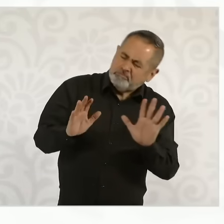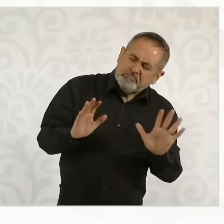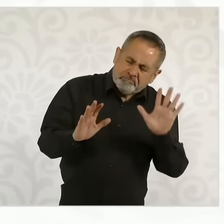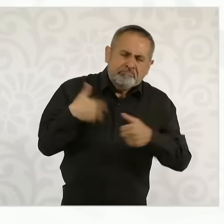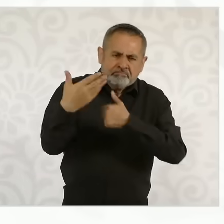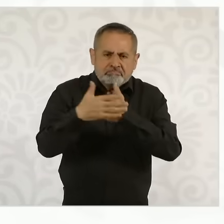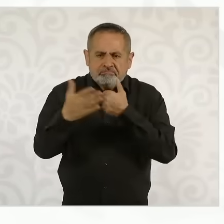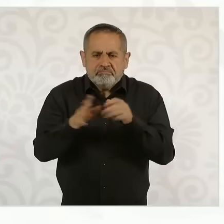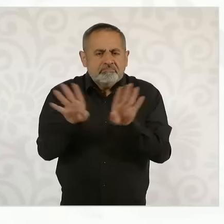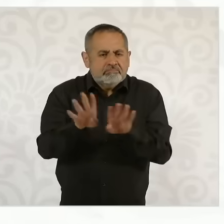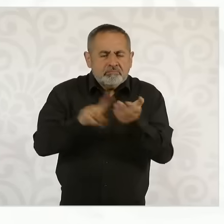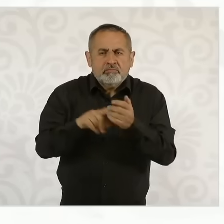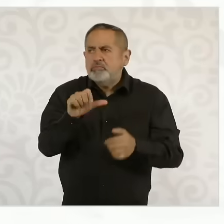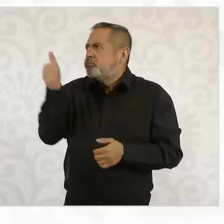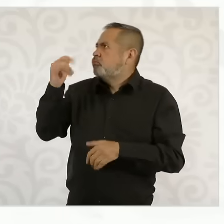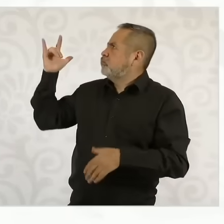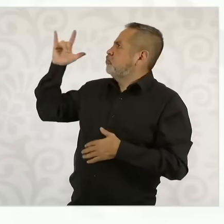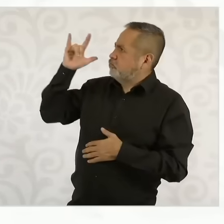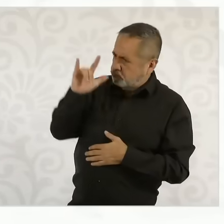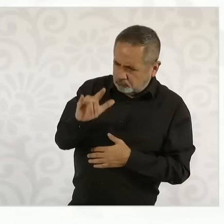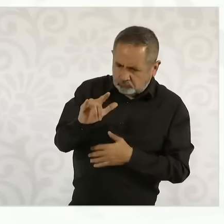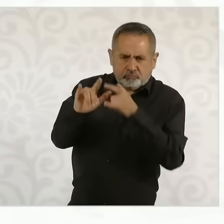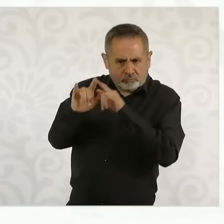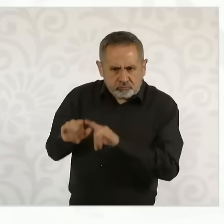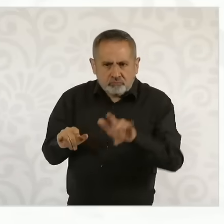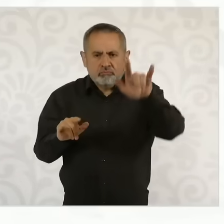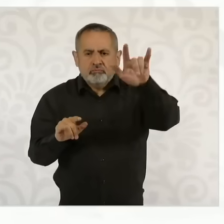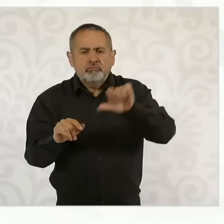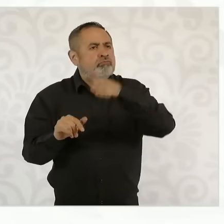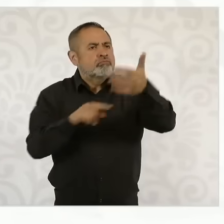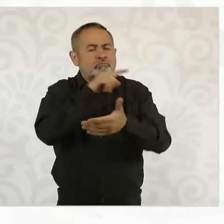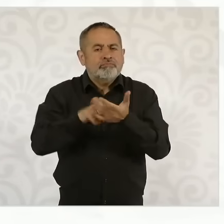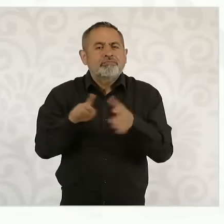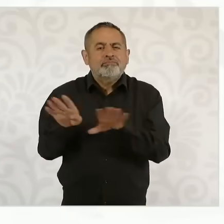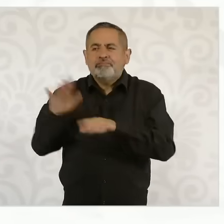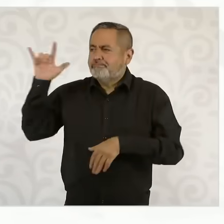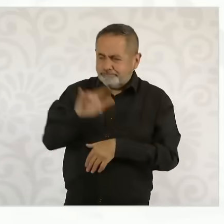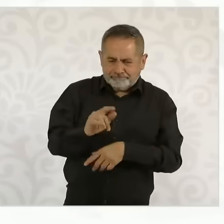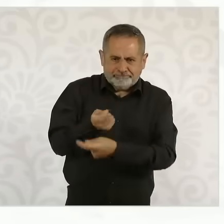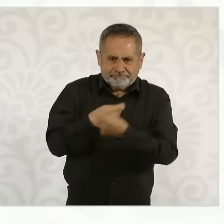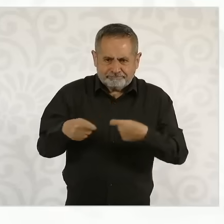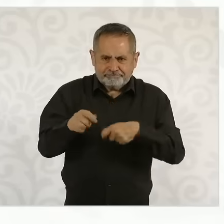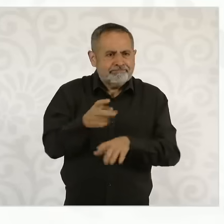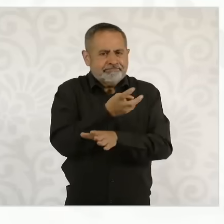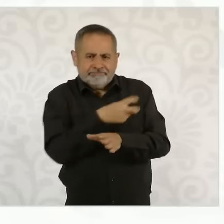verá eh aumentada este nivel de satisfacción con la entrada en operación del tren suburbano en este